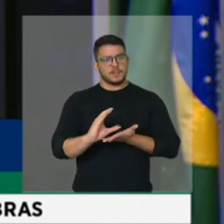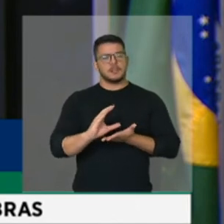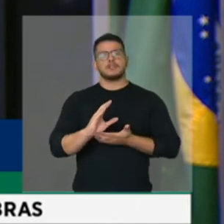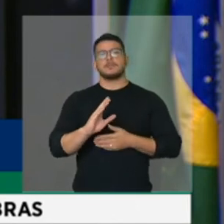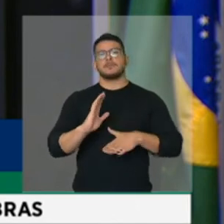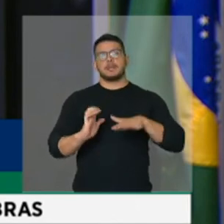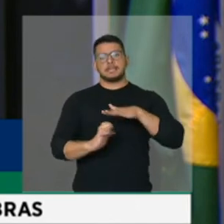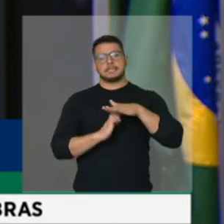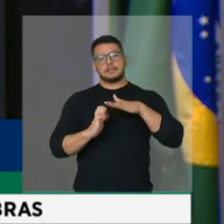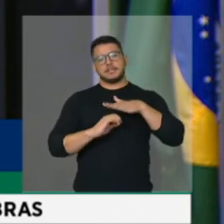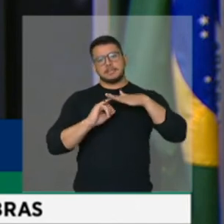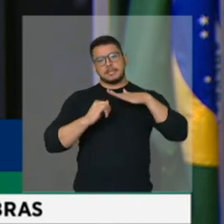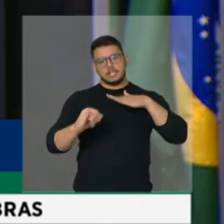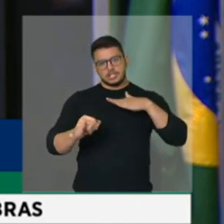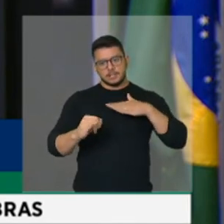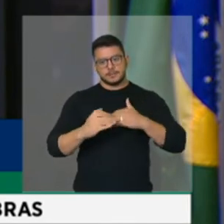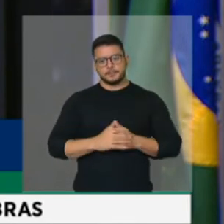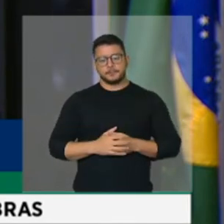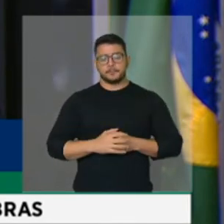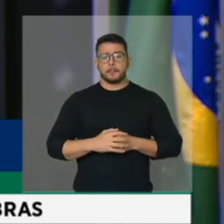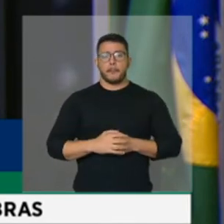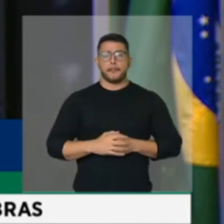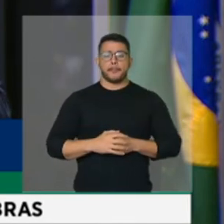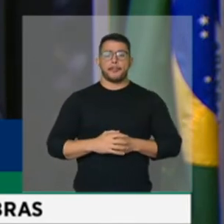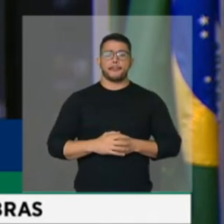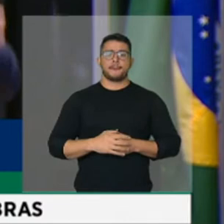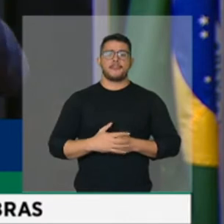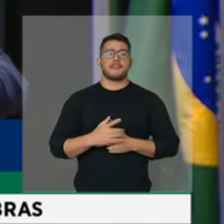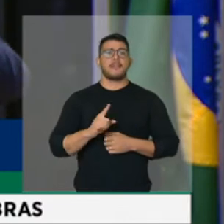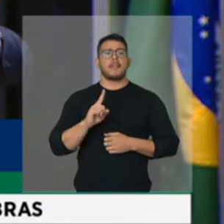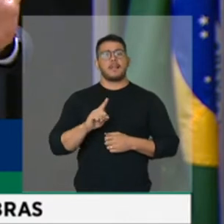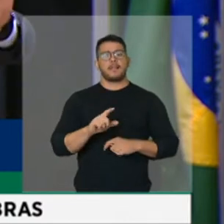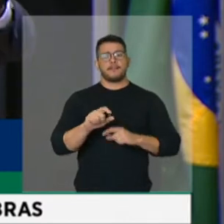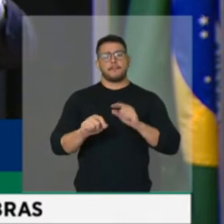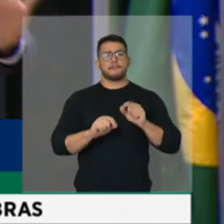DISCUSSÃO DESSA MP, A FAVOR DESSA MATÉRIA QUE DIZ RESPEITO É RETOMADA DA CAPACIDADE DE INVESTIMENTO DE